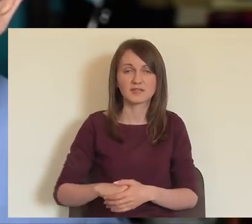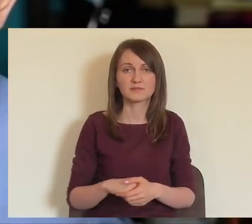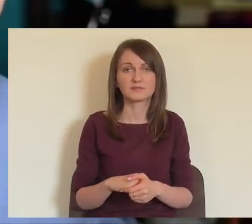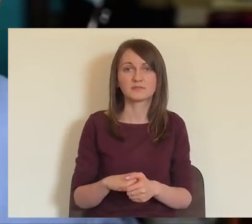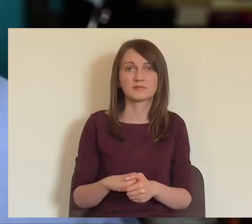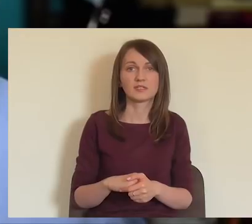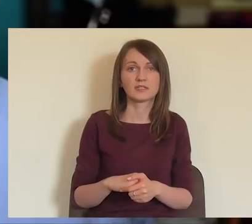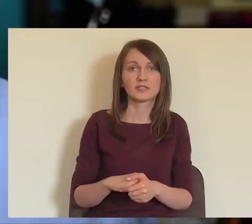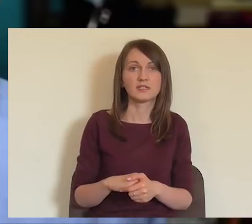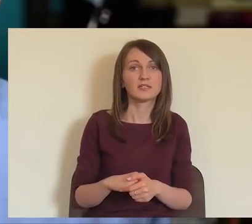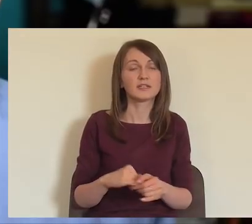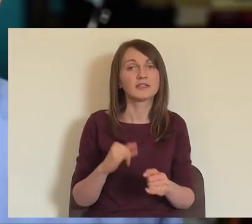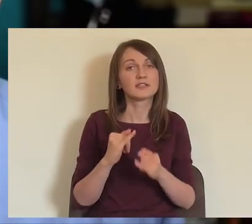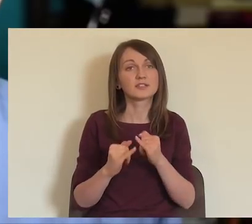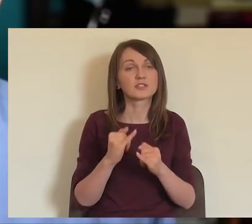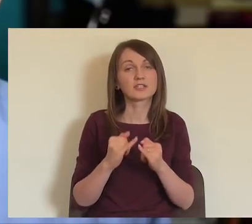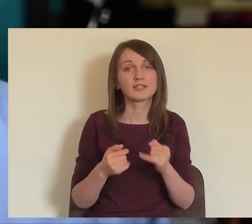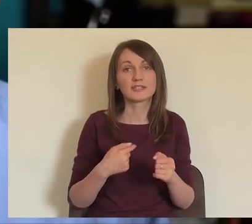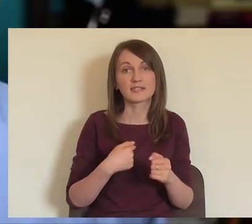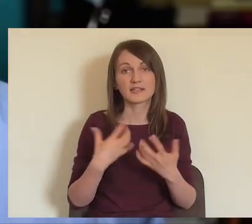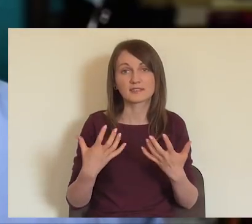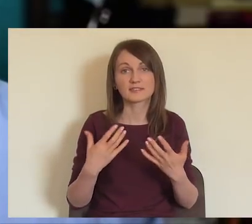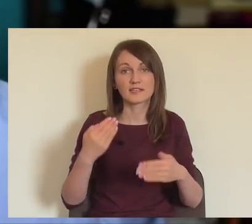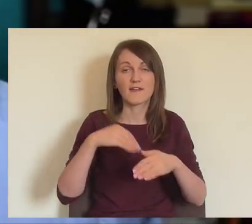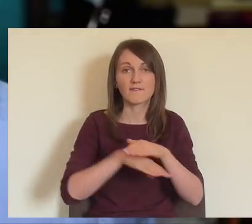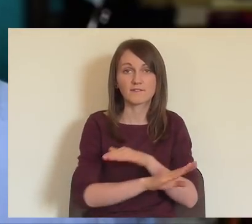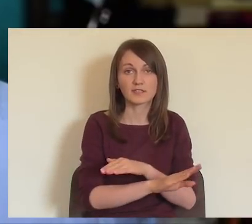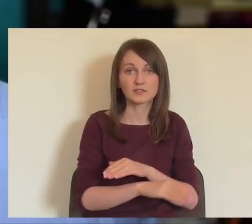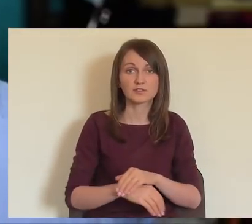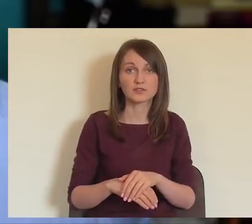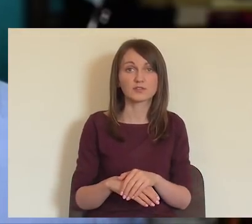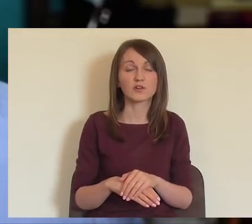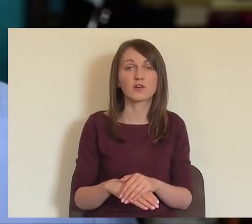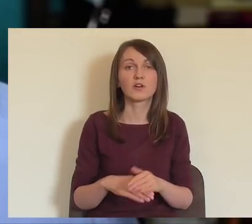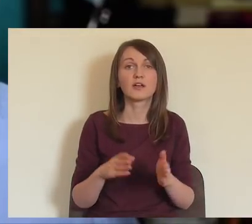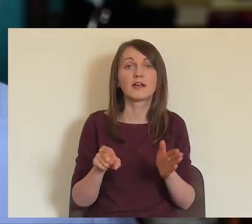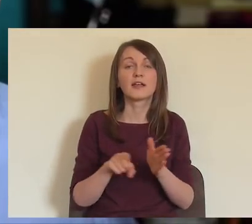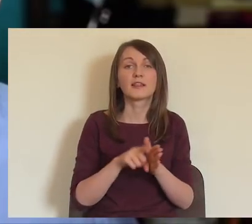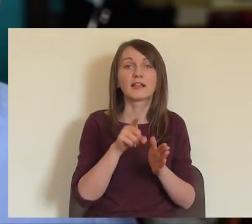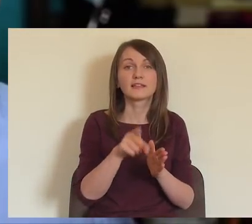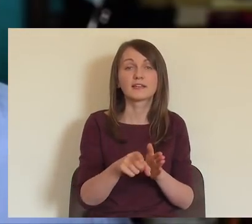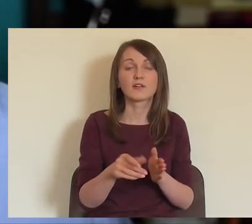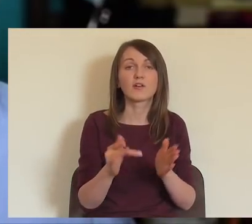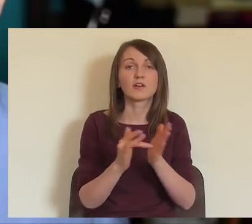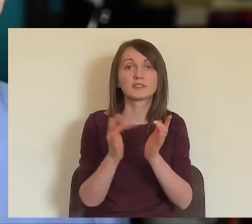to tylko dlatego, że wchodzę w kontakt z Jezusem, nie dlatego, że się zmobilizowałem do tego.